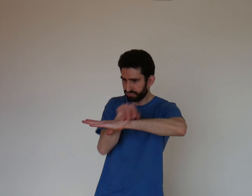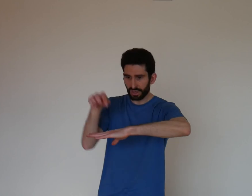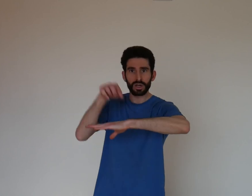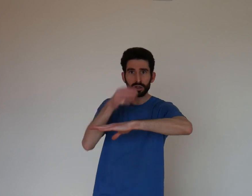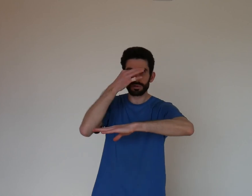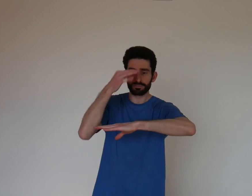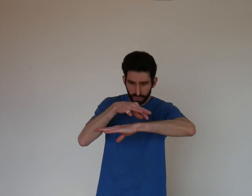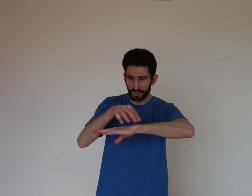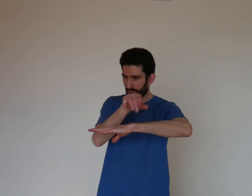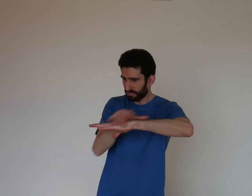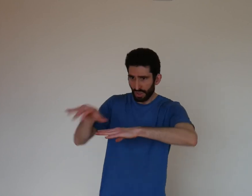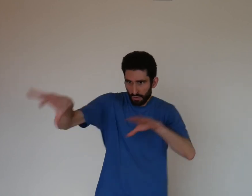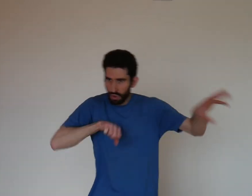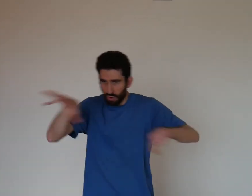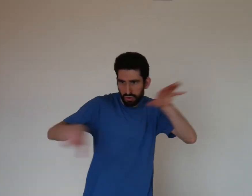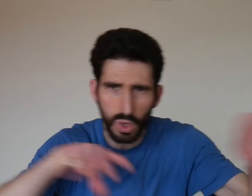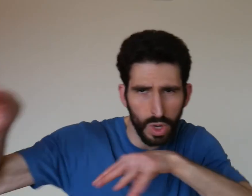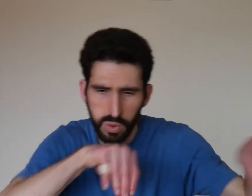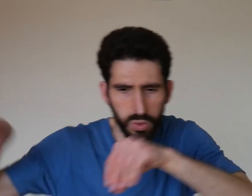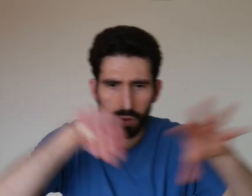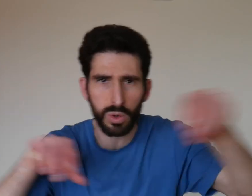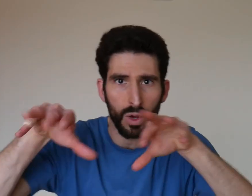Or, l'eau de pluie ramasse la pollution en s'écoulant.